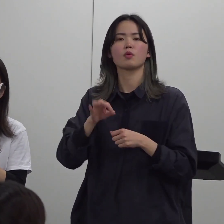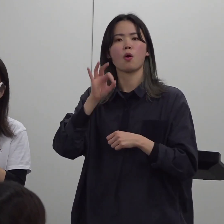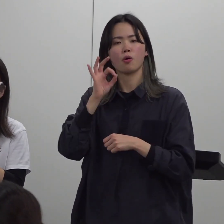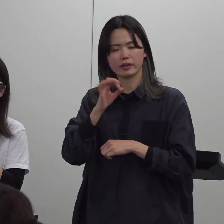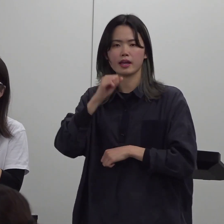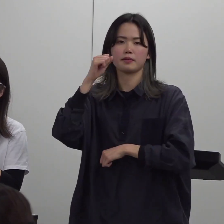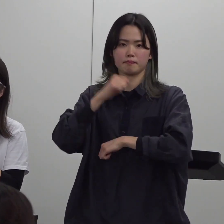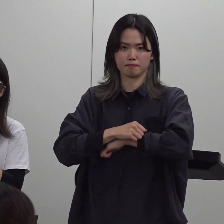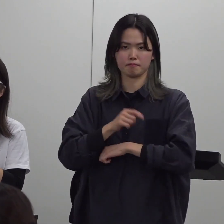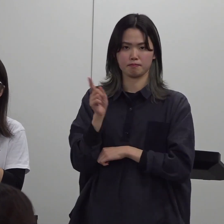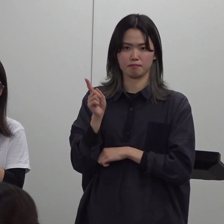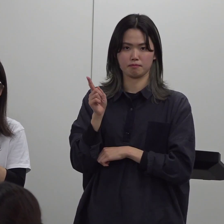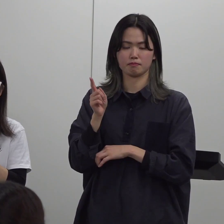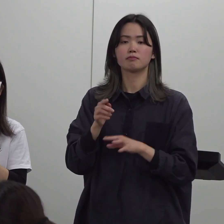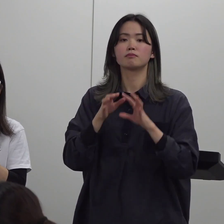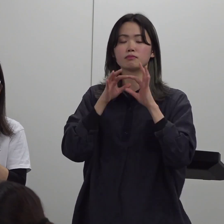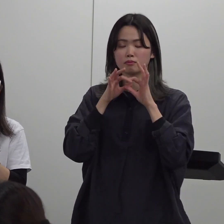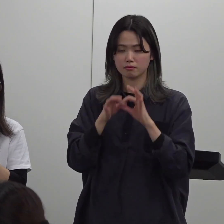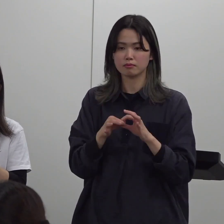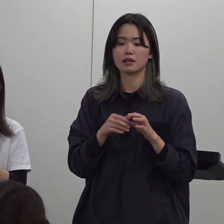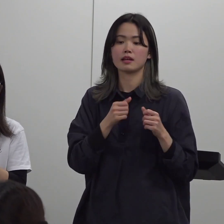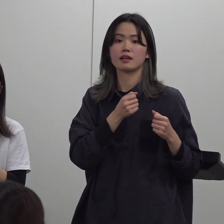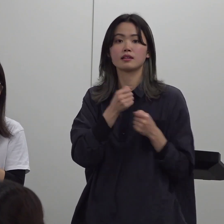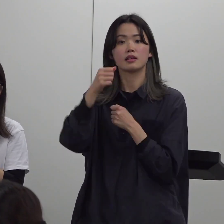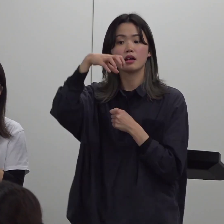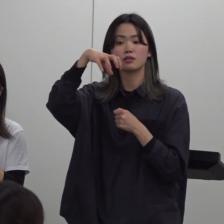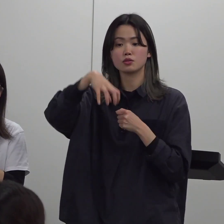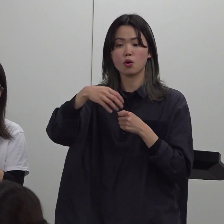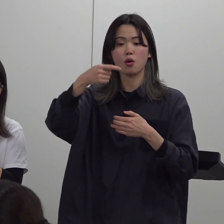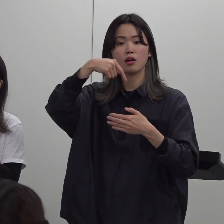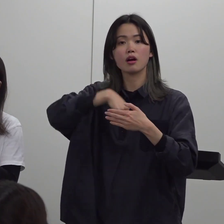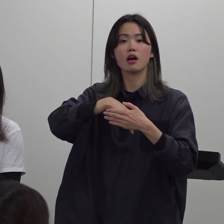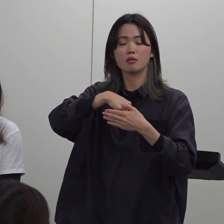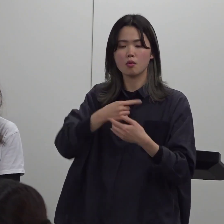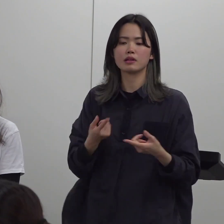ですので避難所の中にも一緒に入れます